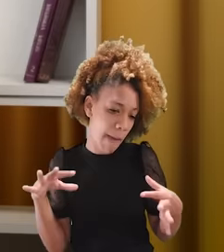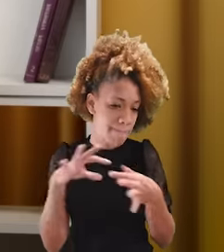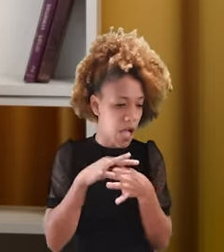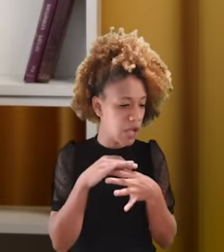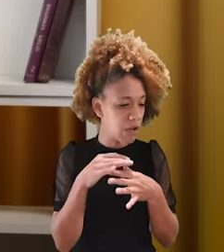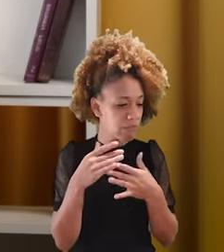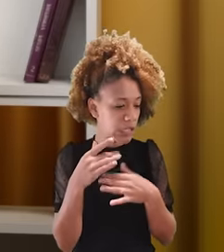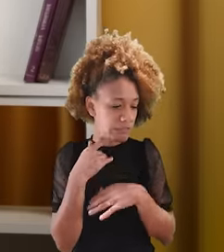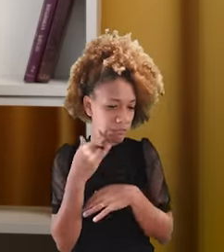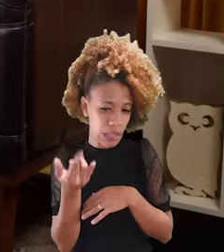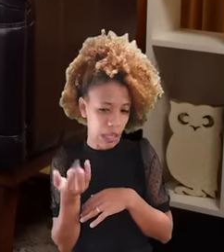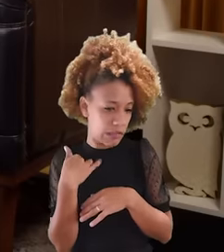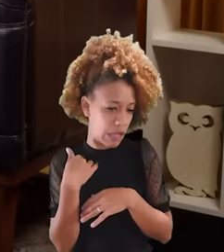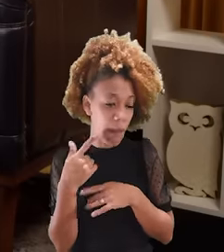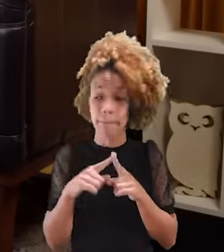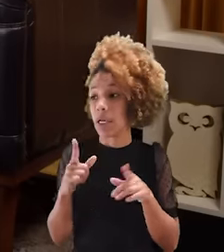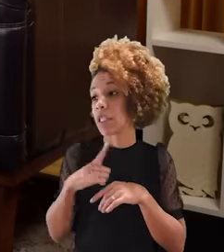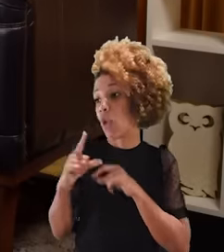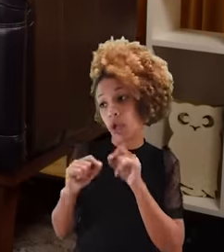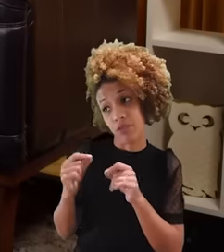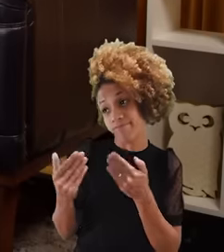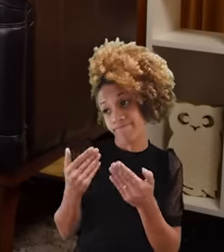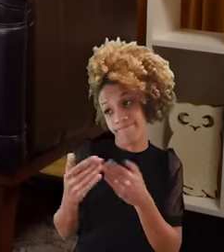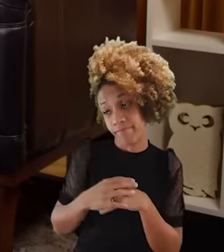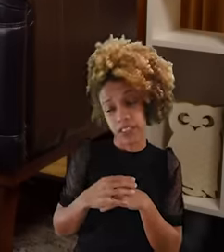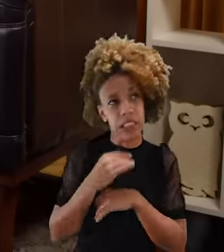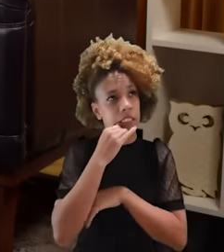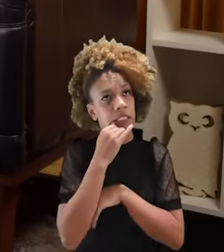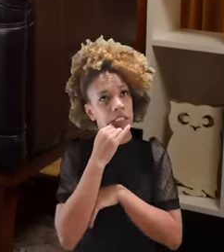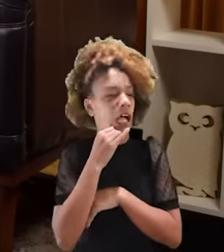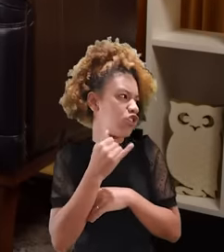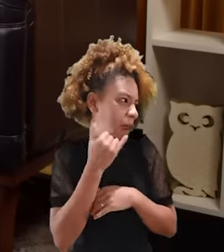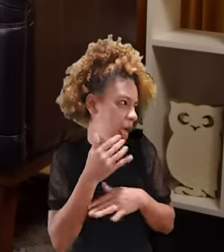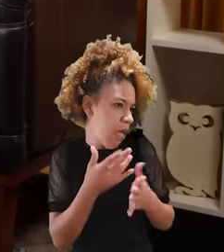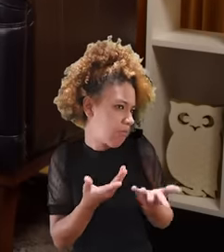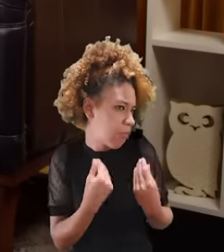é pessoa que não tem confia no próprio taco né obrigado tá Tá respondido Tá respondido mas eu